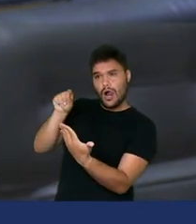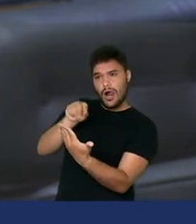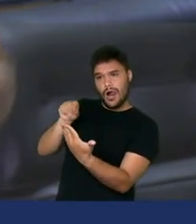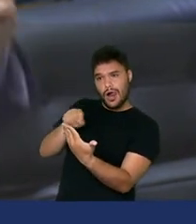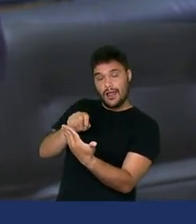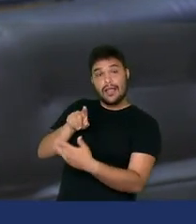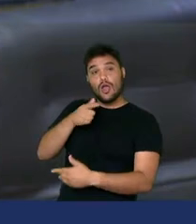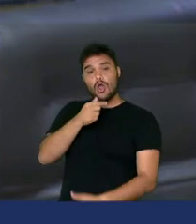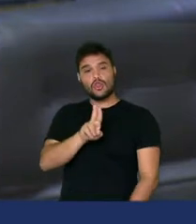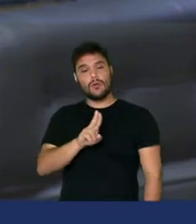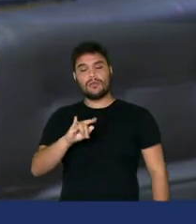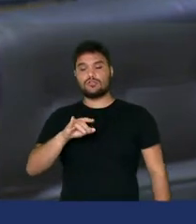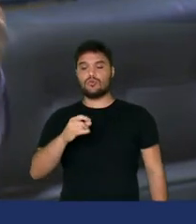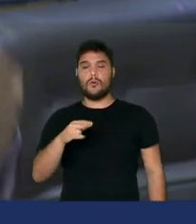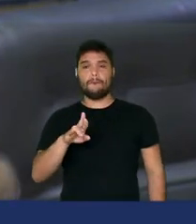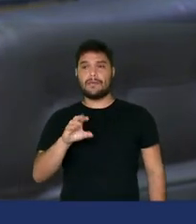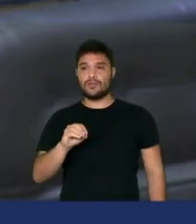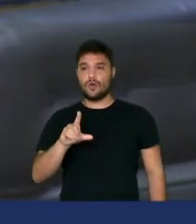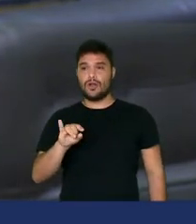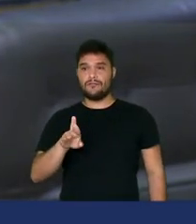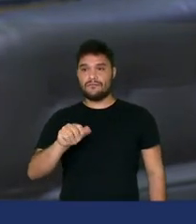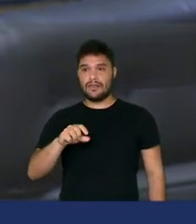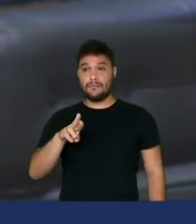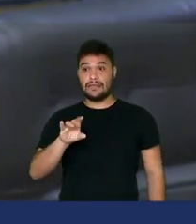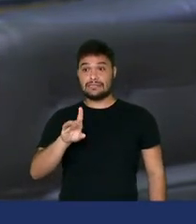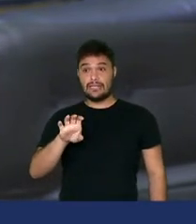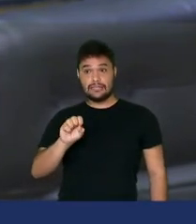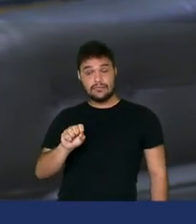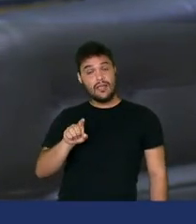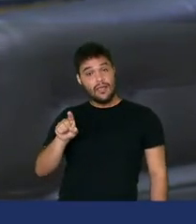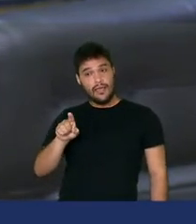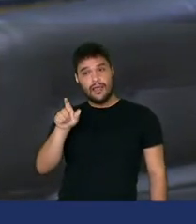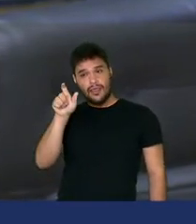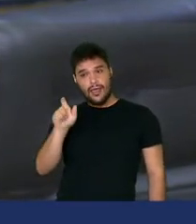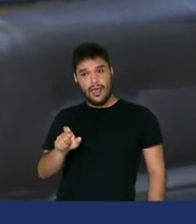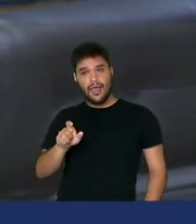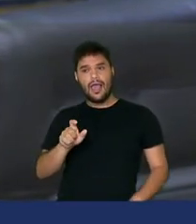ELE É AUTISTA, ELE É PINTOR, O NOME DELE É JOÃO PEDRO